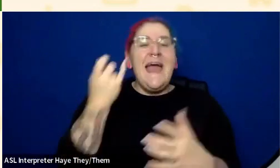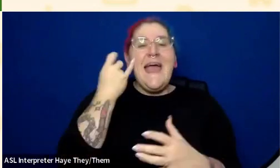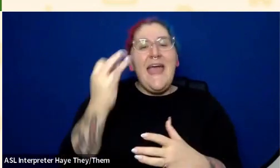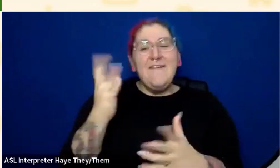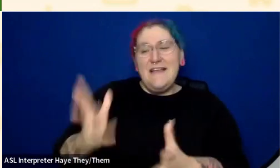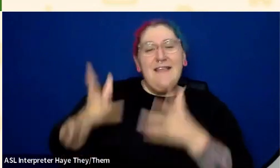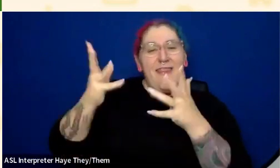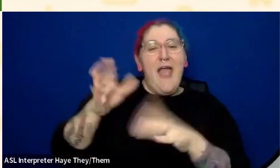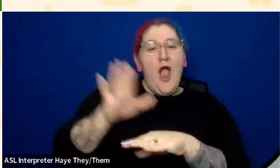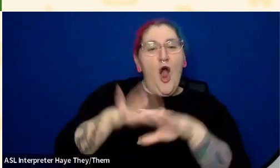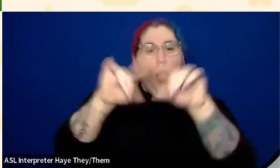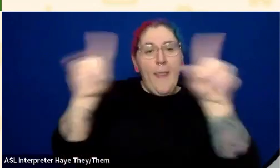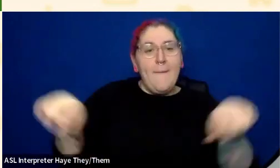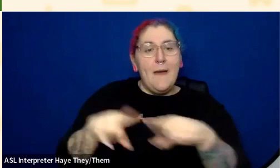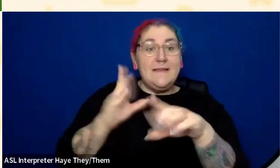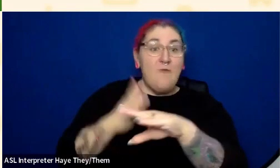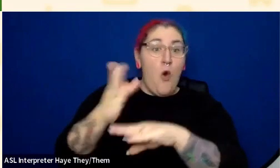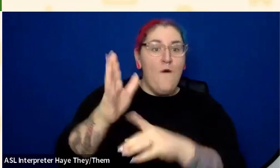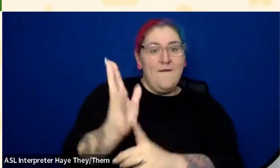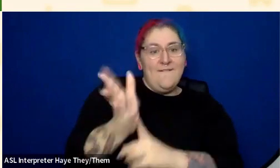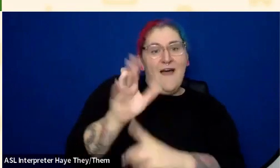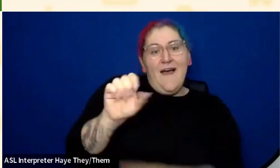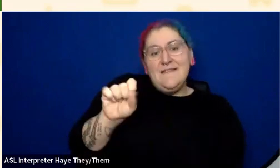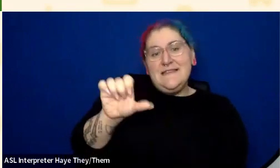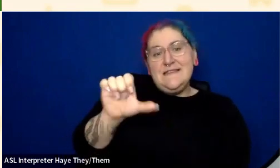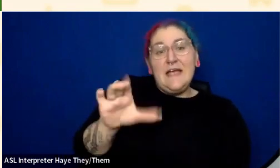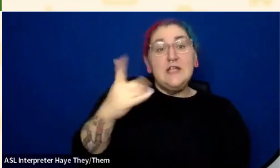para que cuando se detenga, los controles deslizantes no se reproduzcan automáticamente.